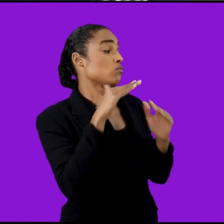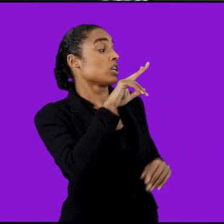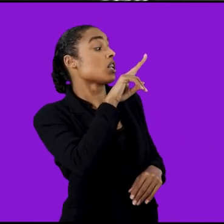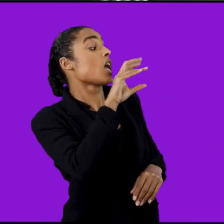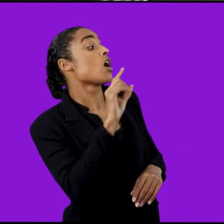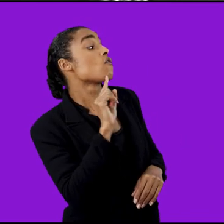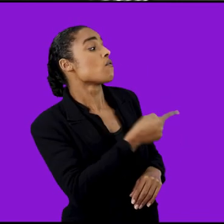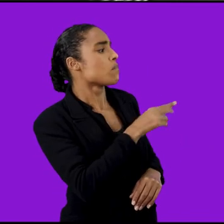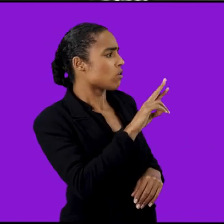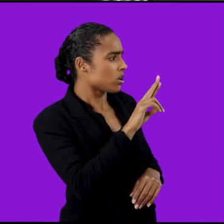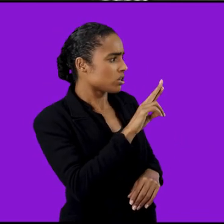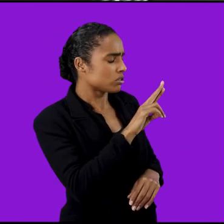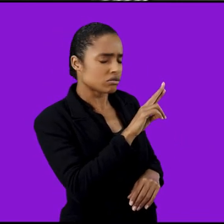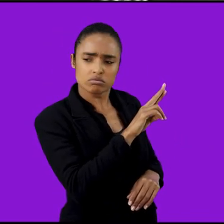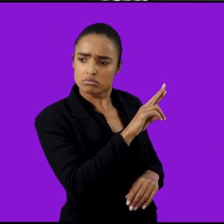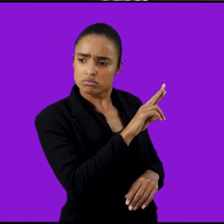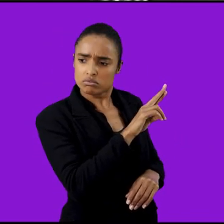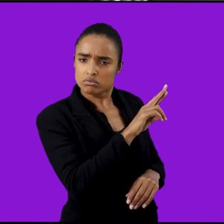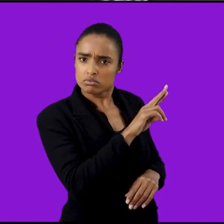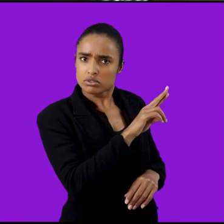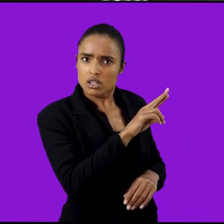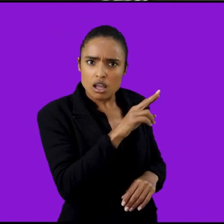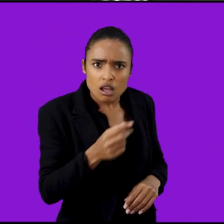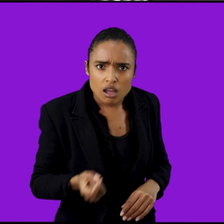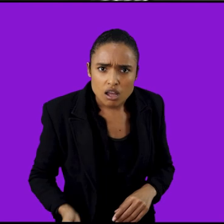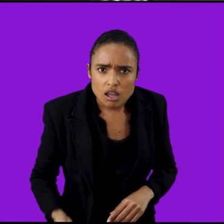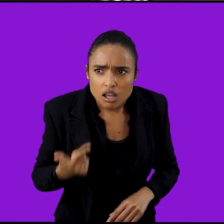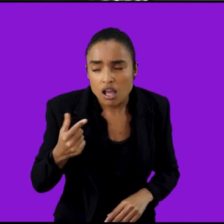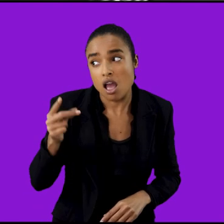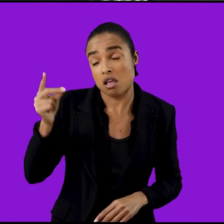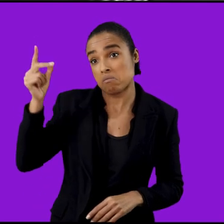assinar aqui, cês não vão sair da casa de vocês por menos de vinte mil reais”.